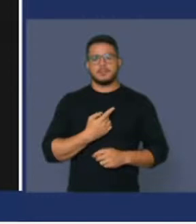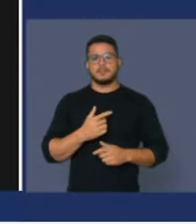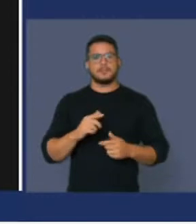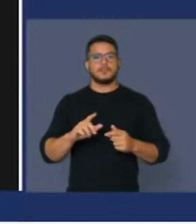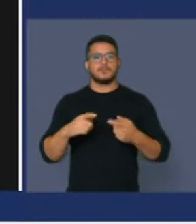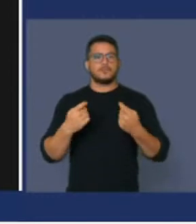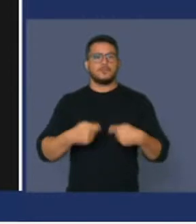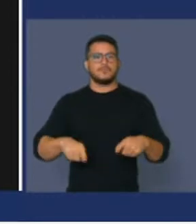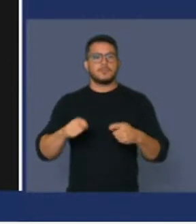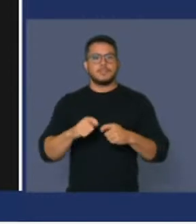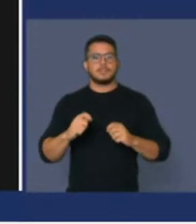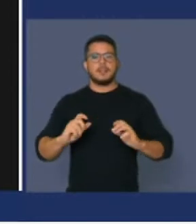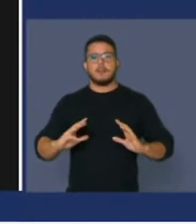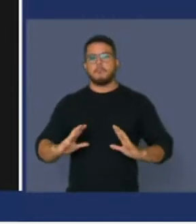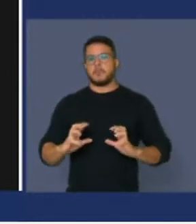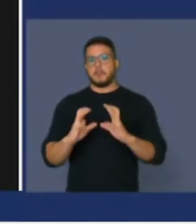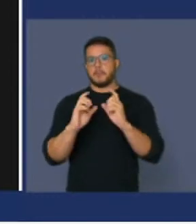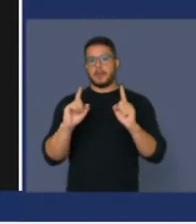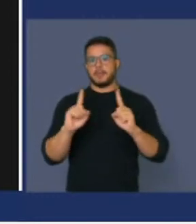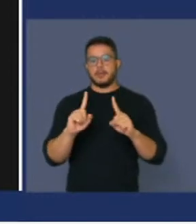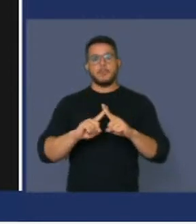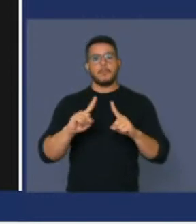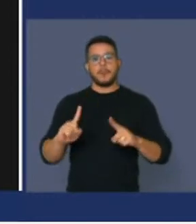COMUM. PORTANTO... A MINHA MANIFESTAÇÃO EMOCIONADO PELO AMIGO DE VOLTA E HOJE